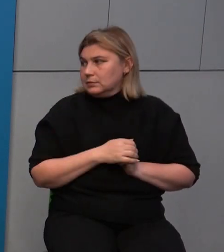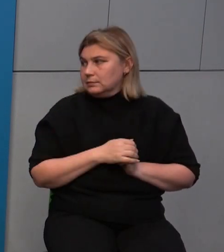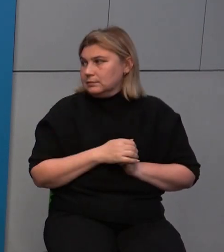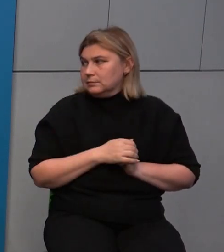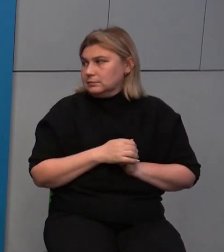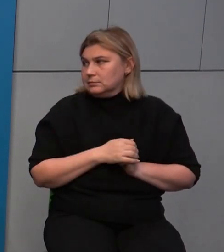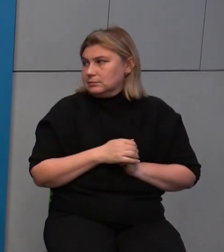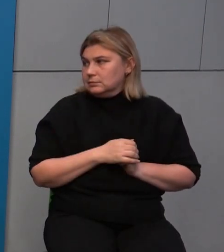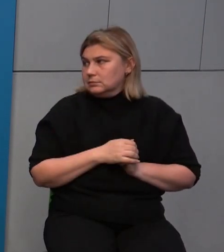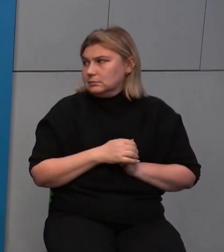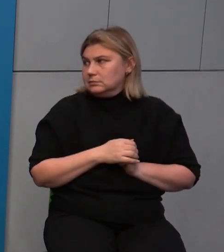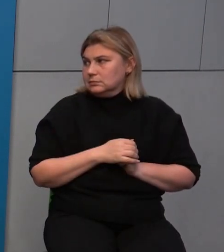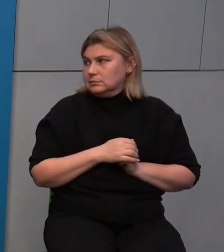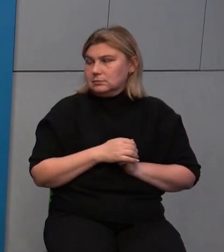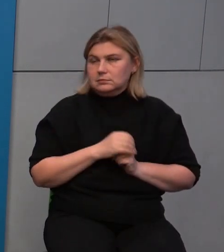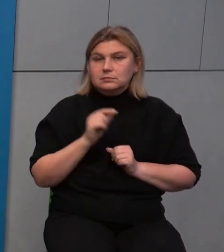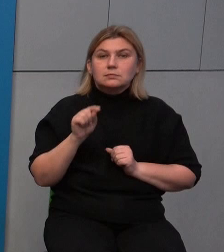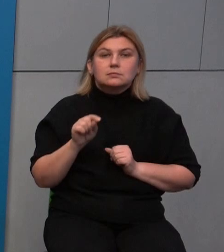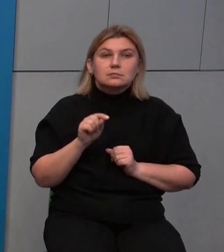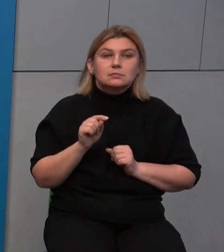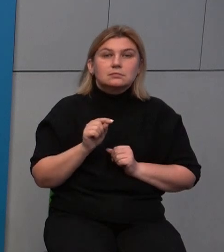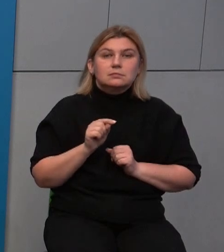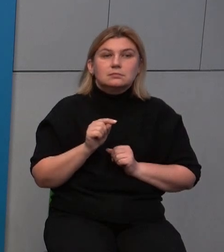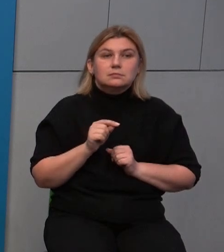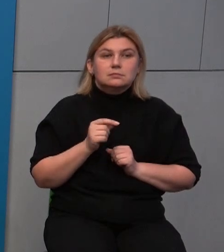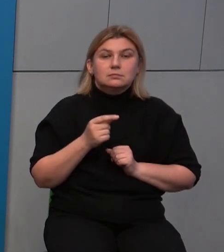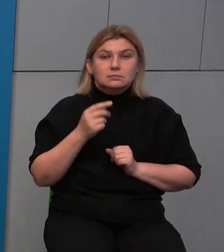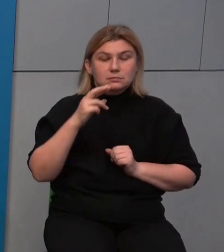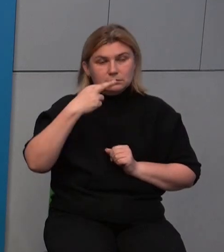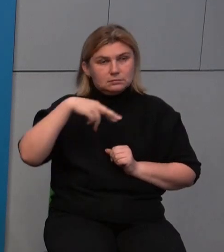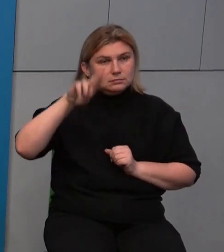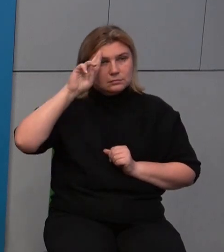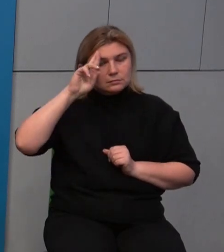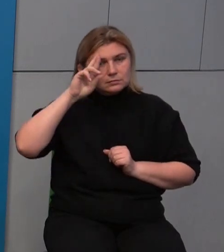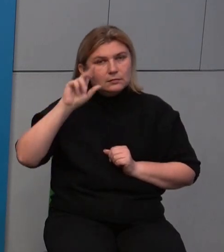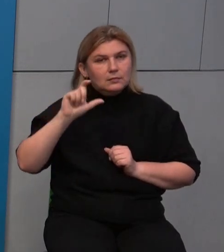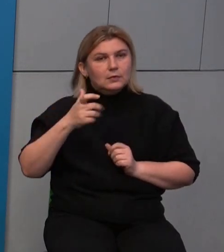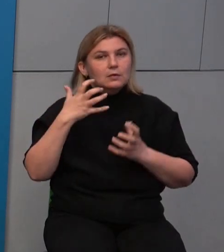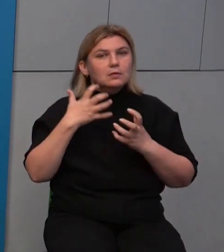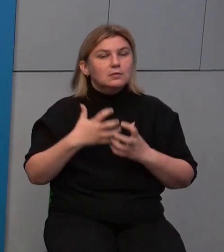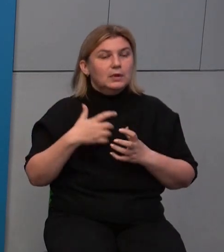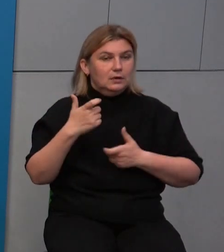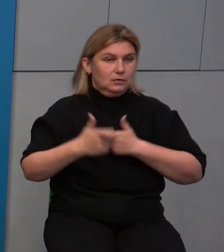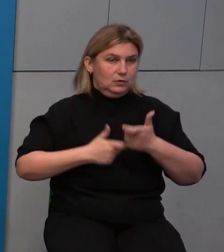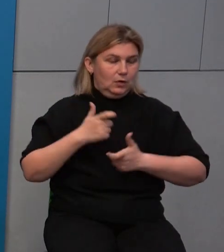I ta niezrozumiałość tego, co on chce zrobić z tymi książkami,